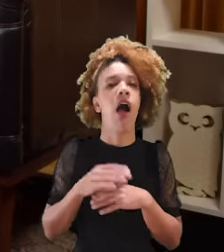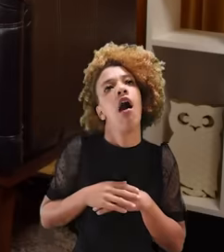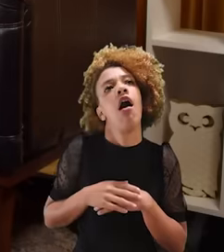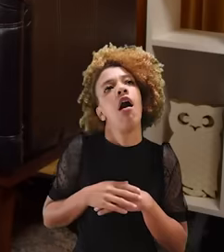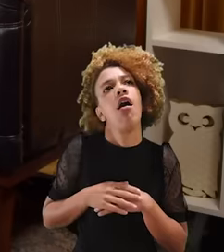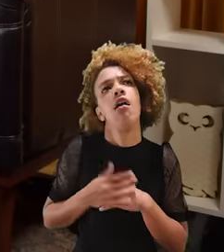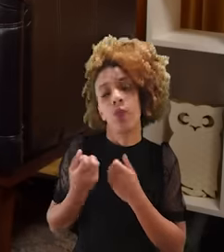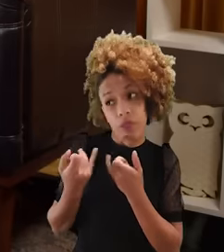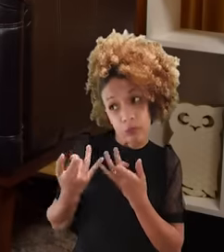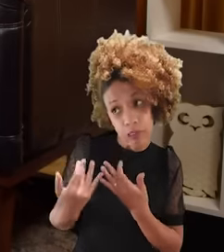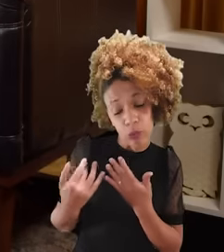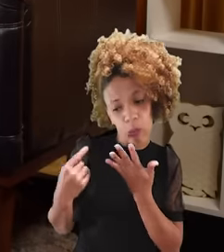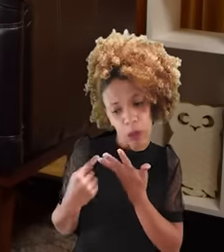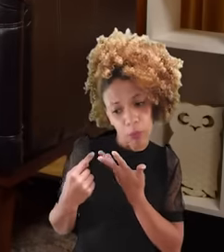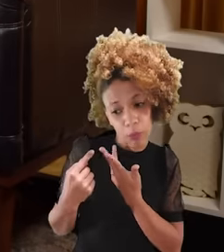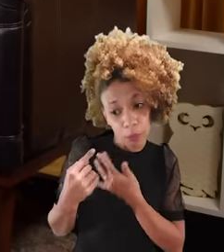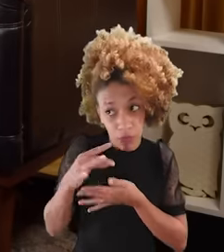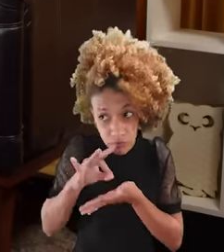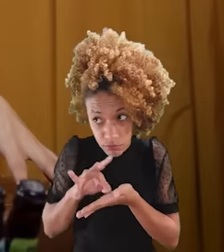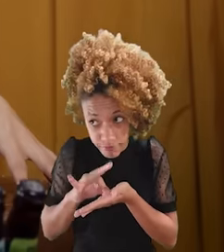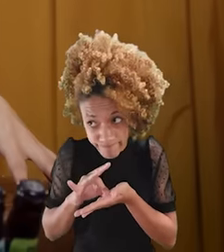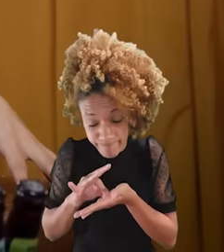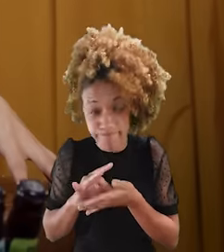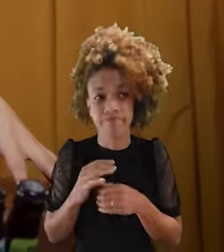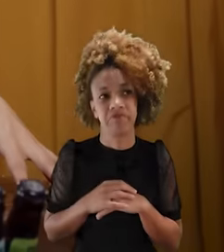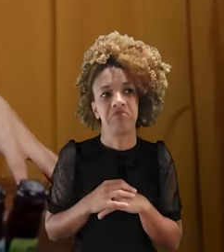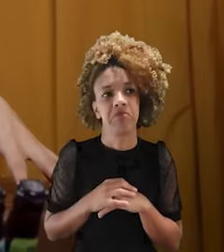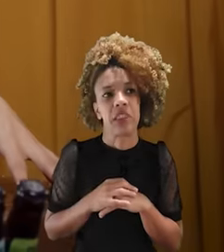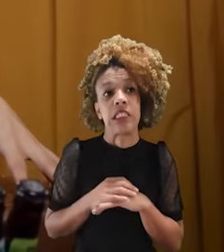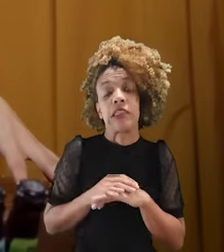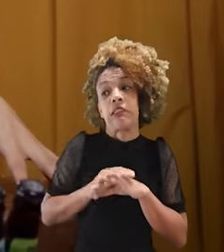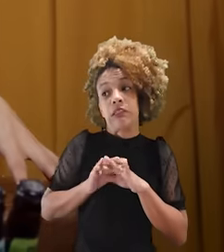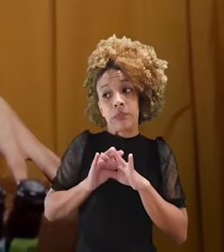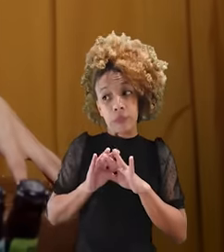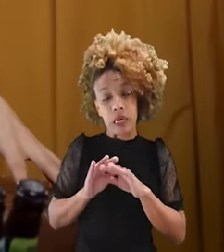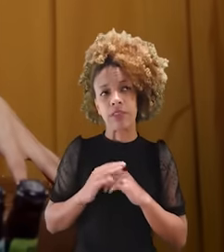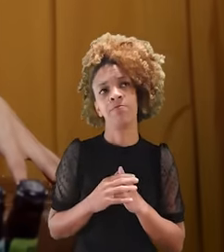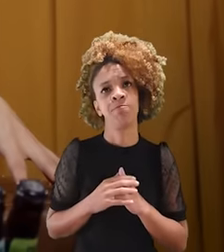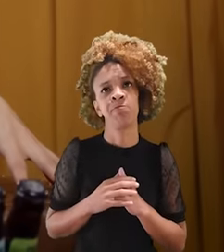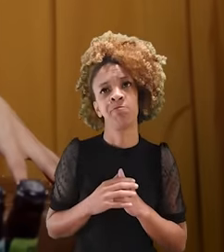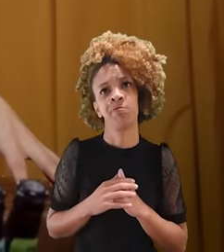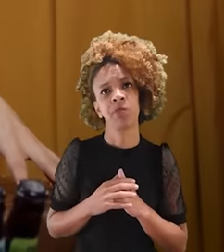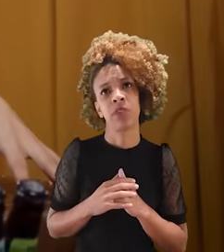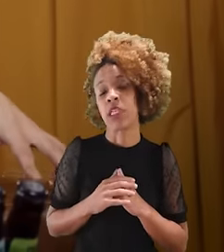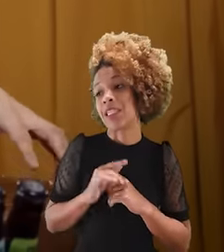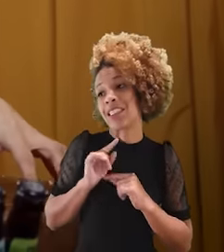de coisas que são elogiáveis verdadeiramente e que não necessariamente eh tão respondendo a pergunta